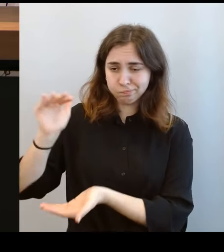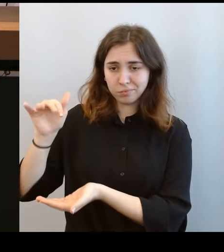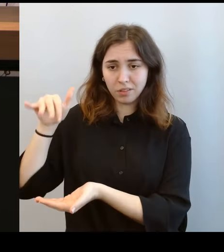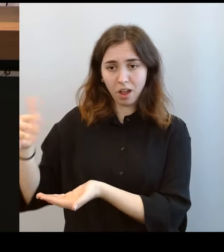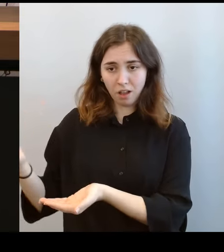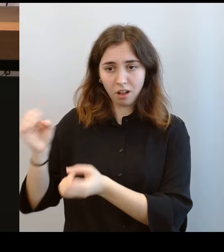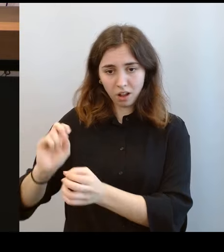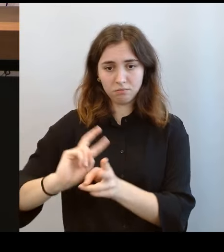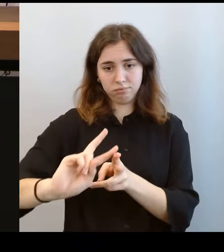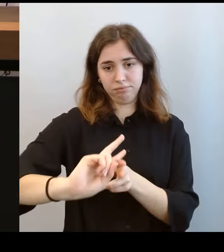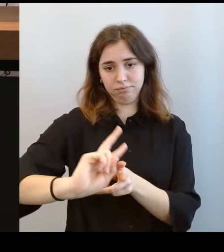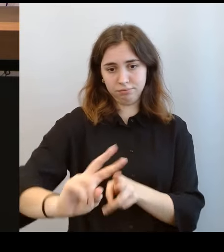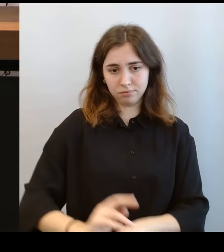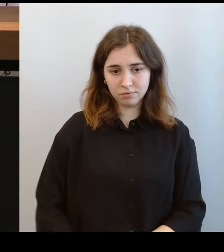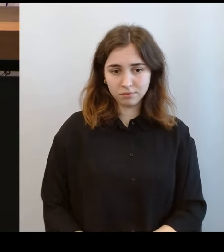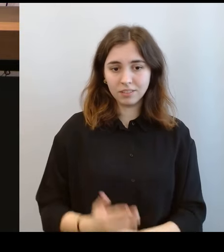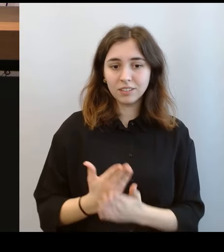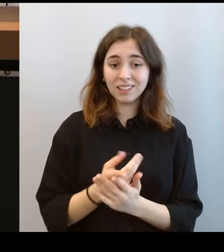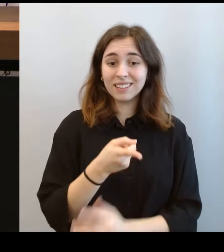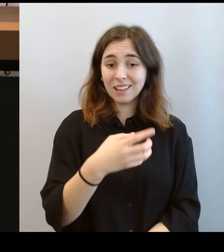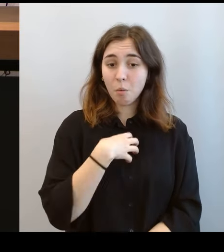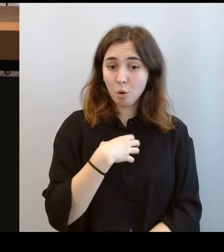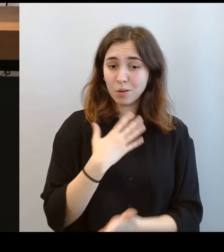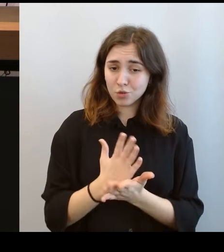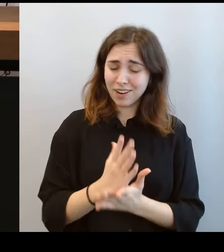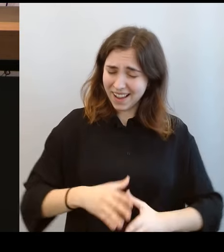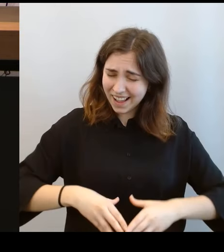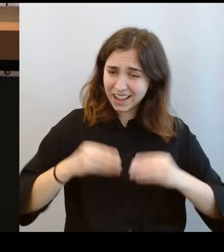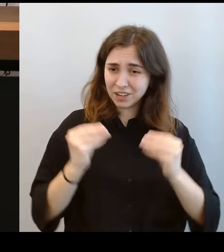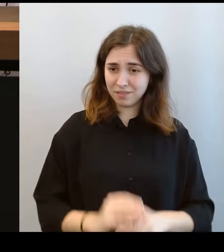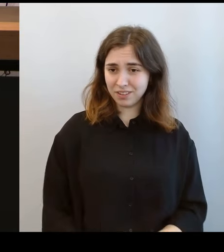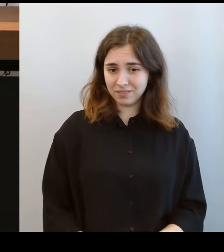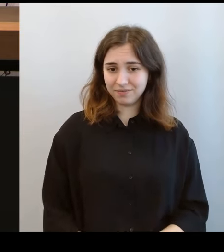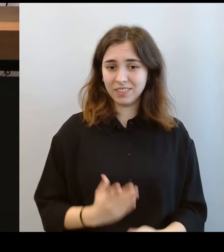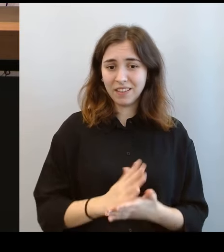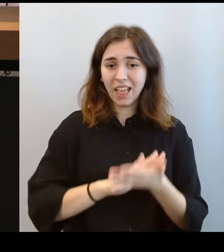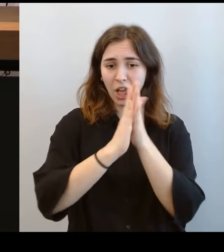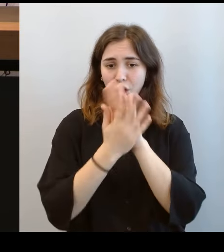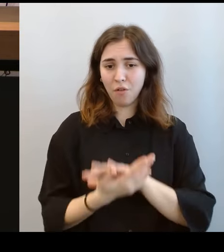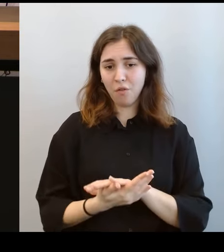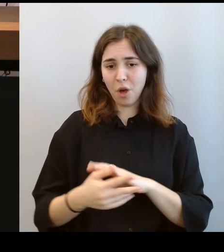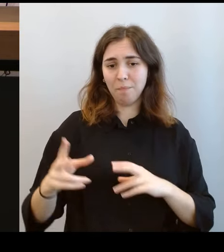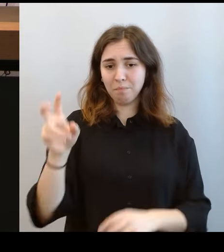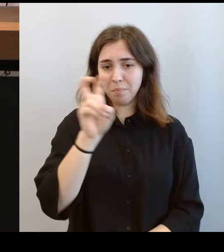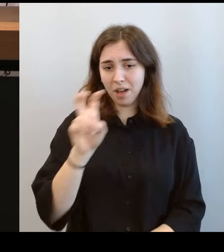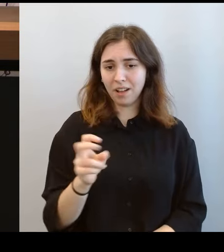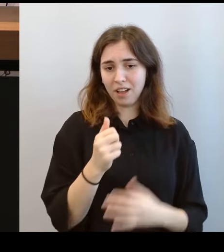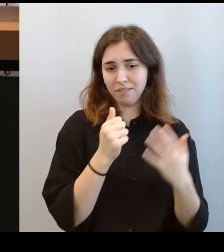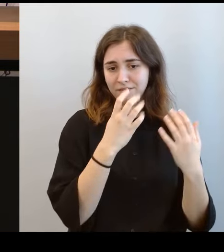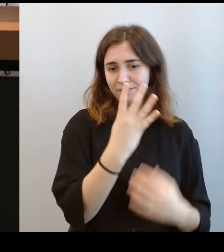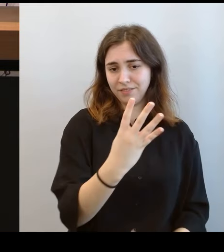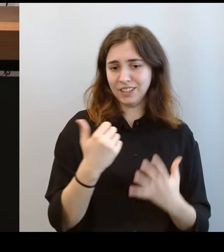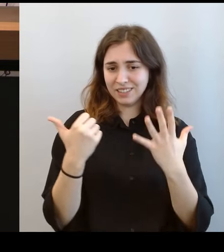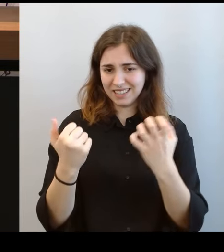angegangen und die Reform des 64 StGB, wie Sie sie hier vorschlagen, ist im Bund bereits auf den Weg gebracht.